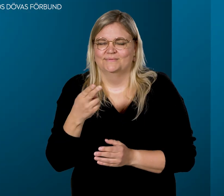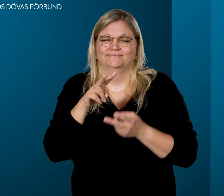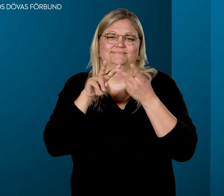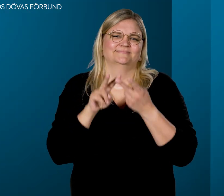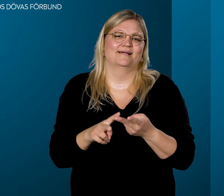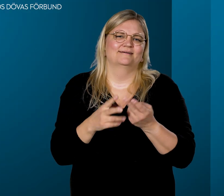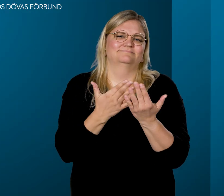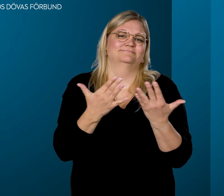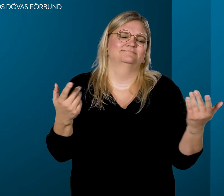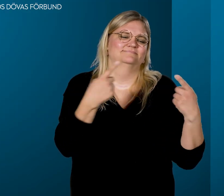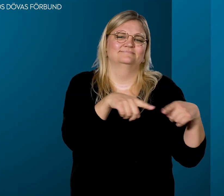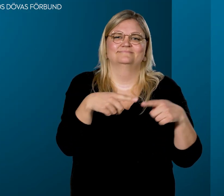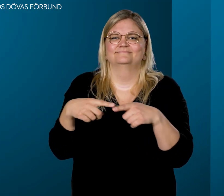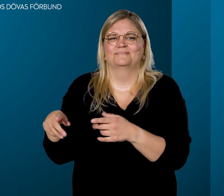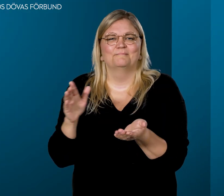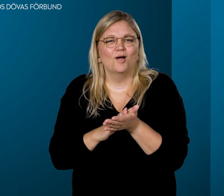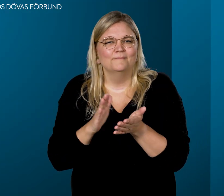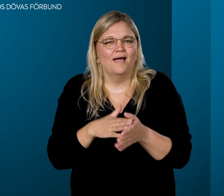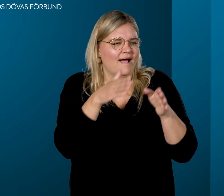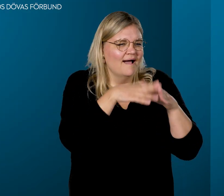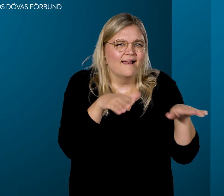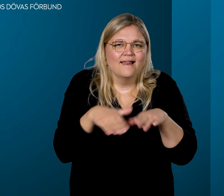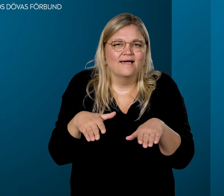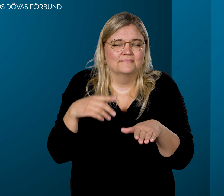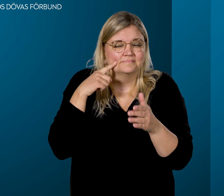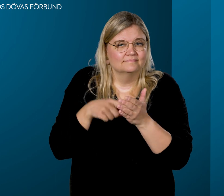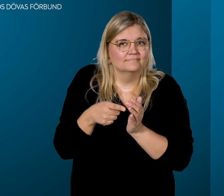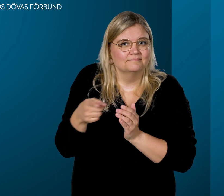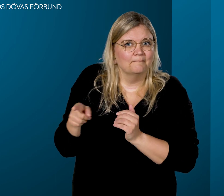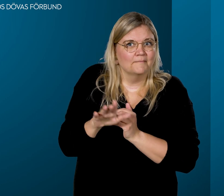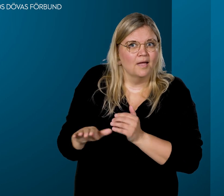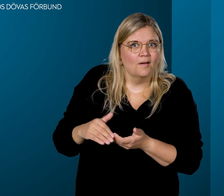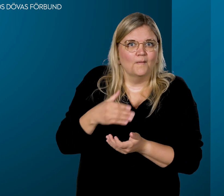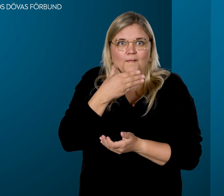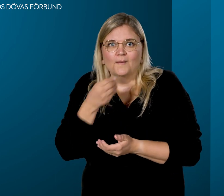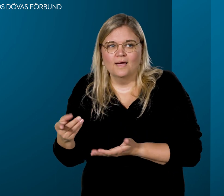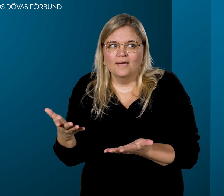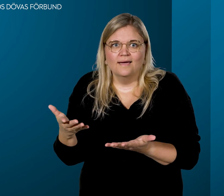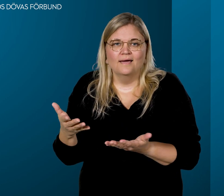År 2024 ordnas igen populära läger för barn och unga, -